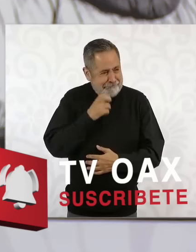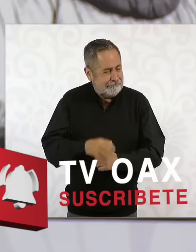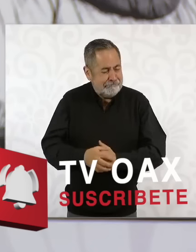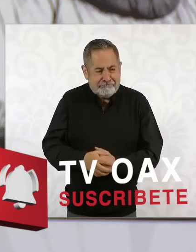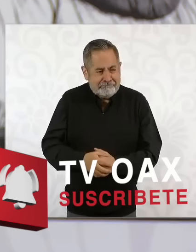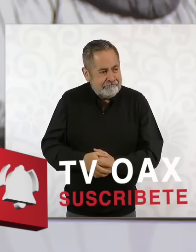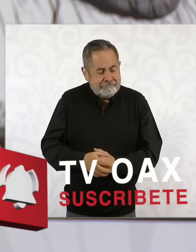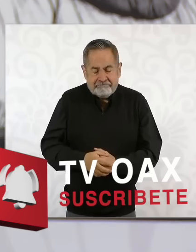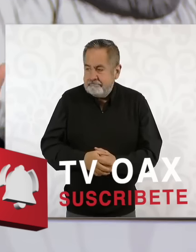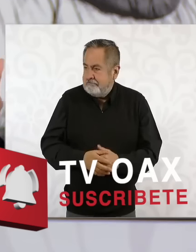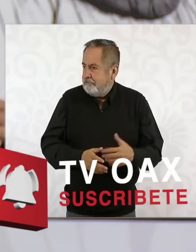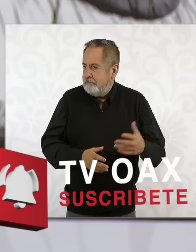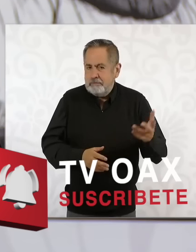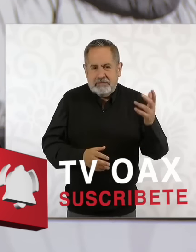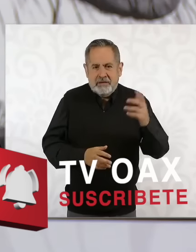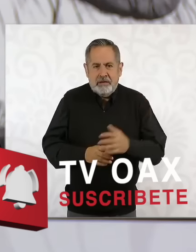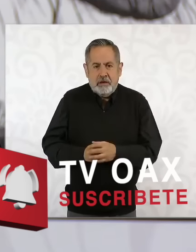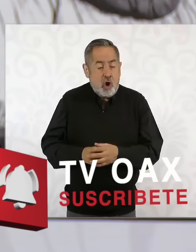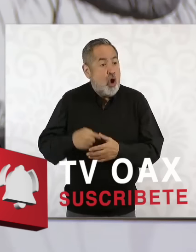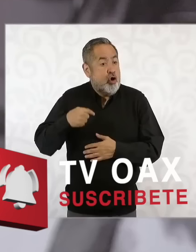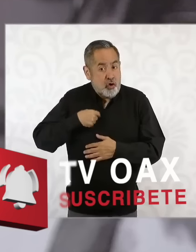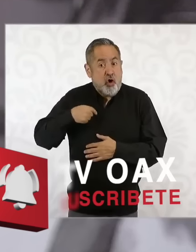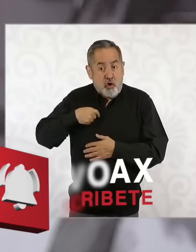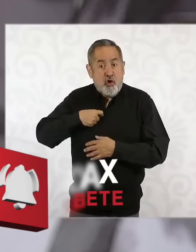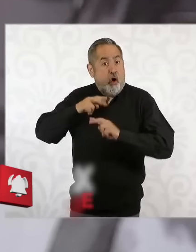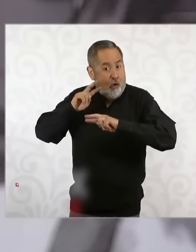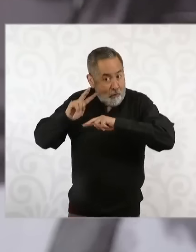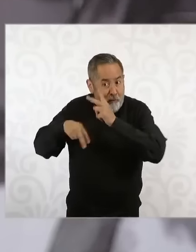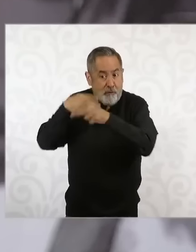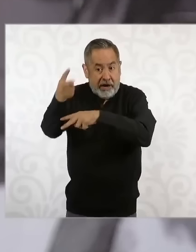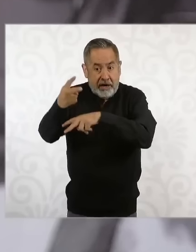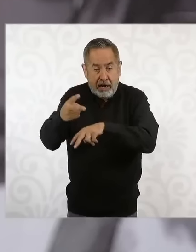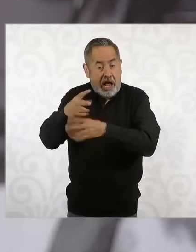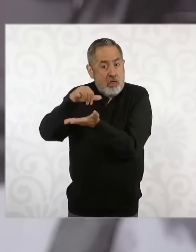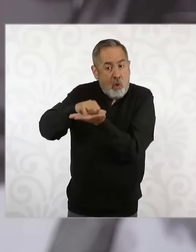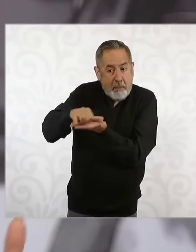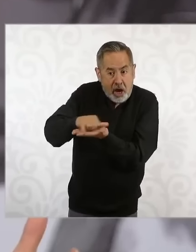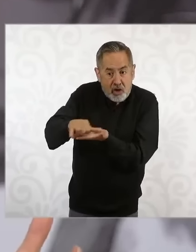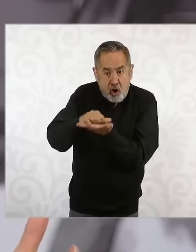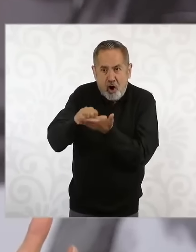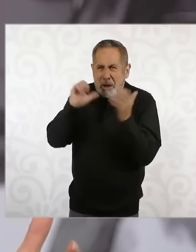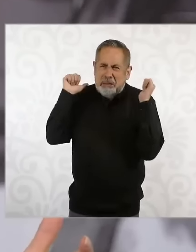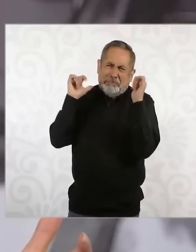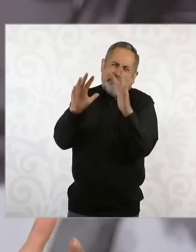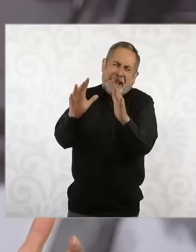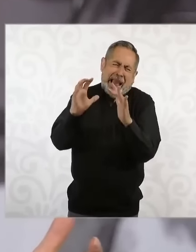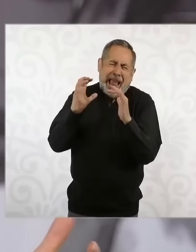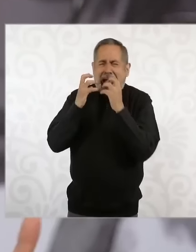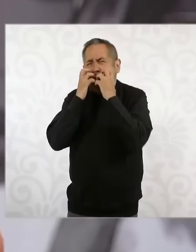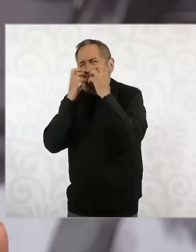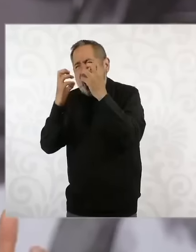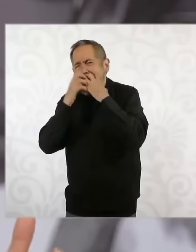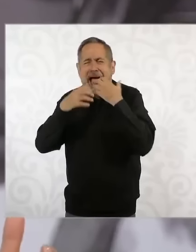habido con la recepción que tuve de mexicanos en Nueva York que la verdad increíble esperaron horas